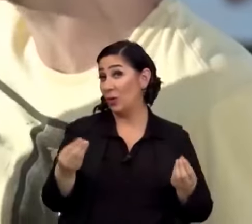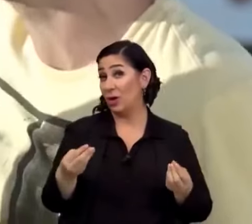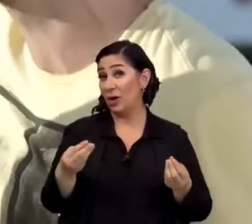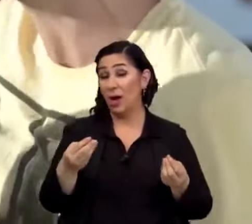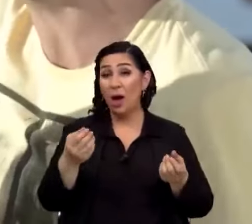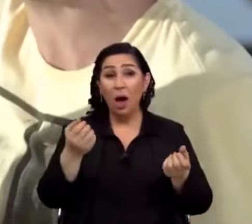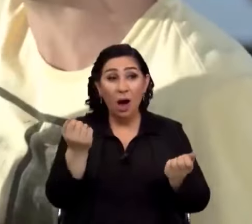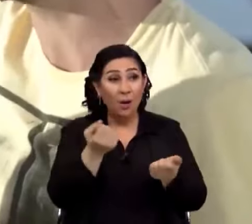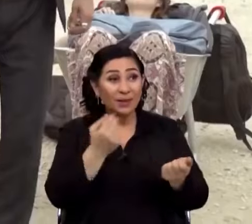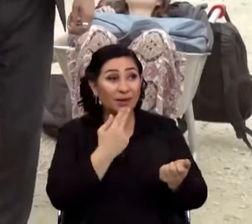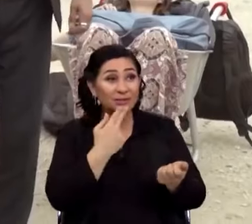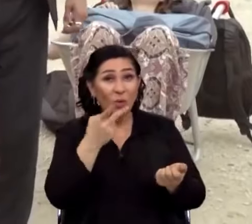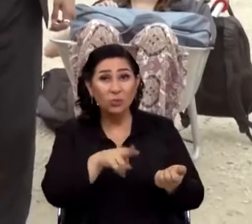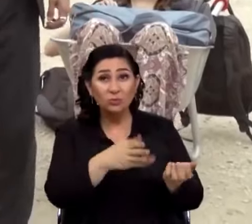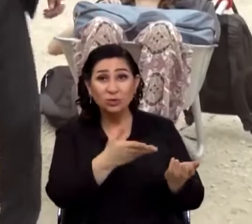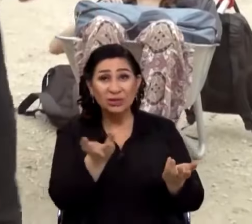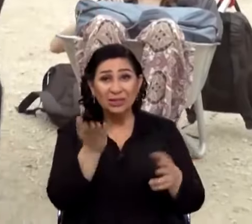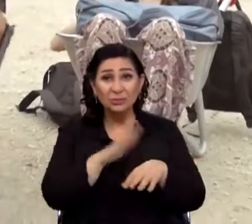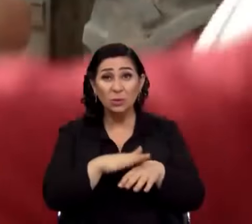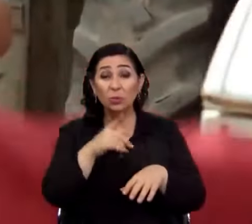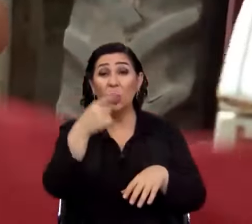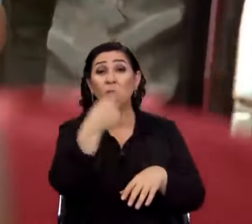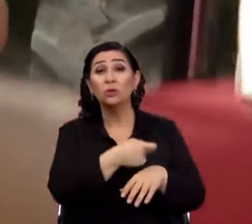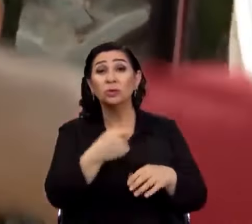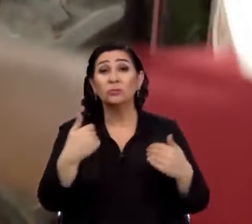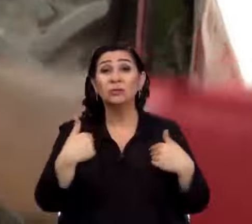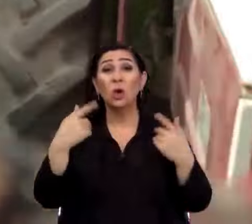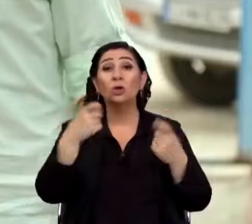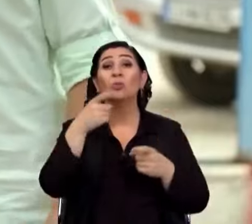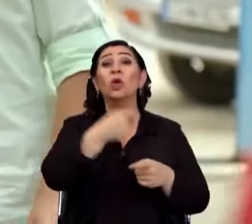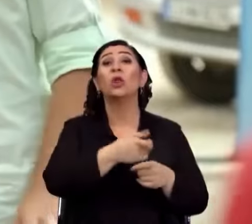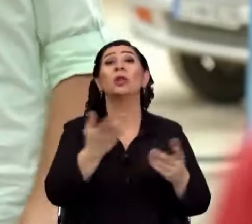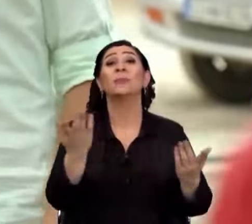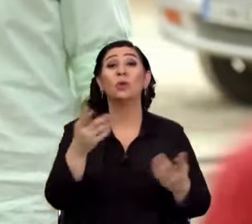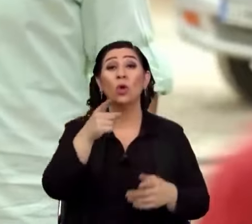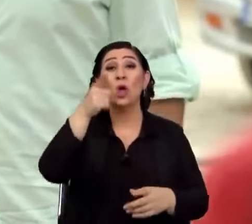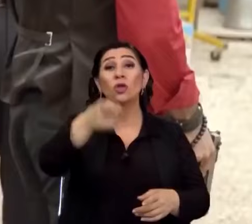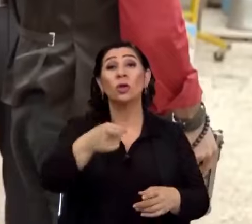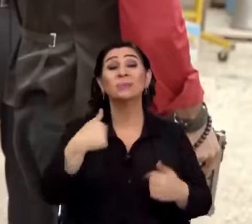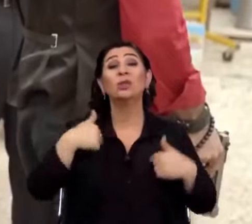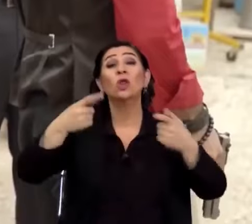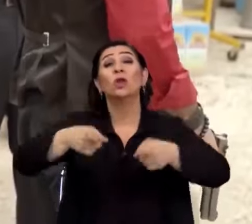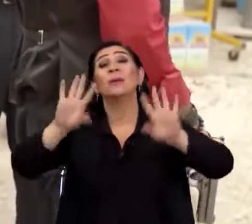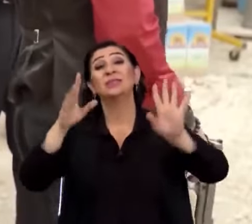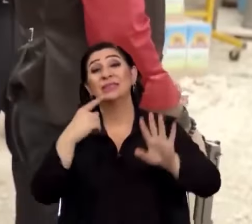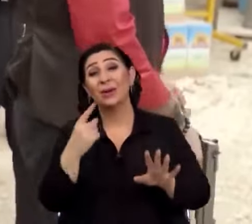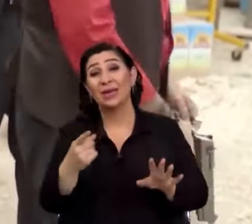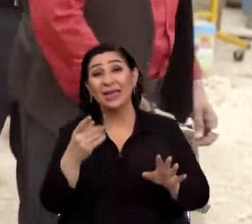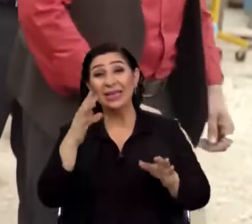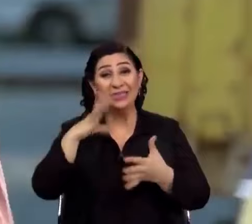onca yolu nasıl gideceğiz ya Allah Ama bunlar öldürmüş abi biz öldürsek Bunlar öldüremez onlar öldürdüğüne göre biz öldürmemiş Demek ki zaten İnsan bir kere